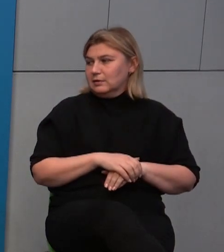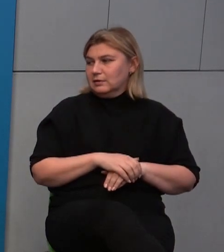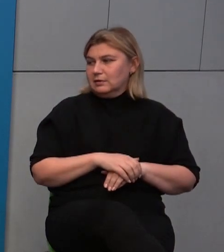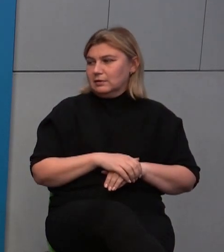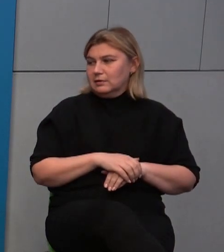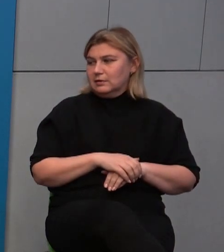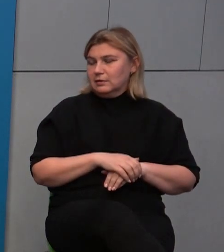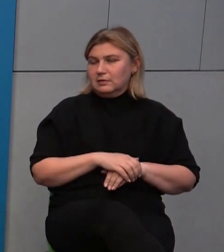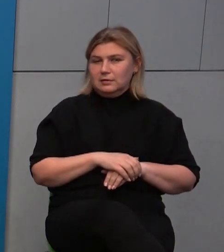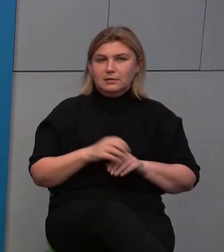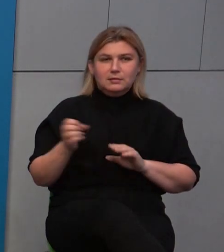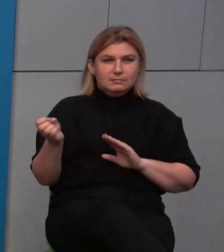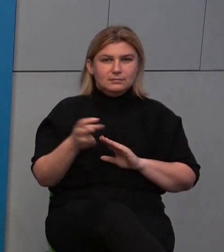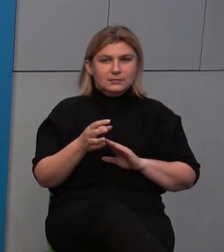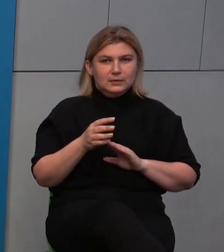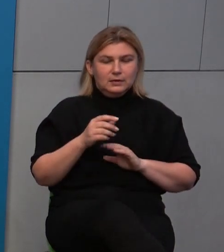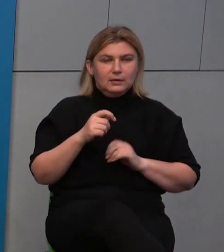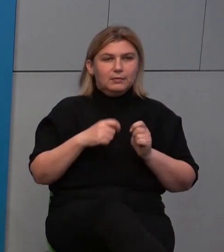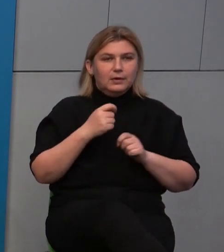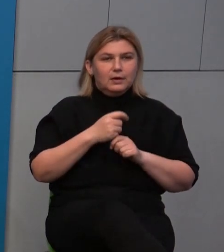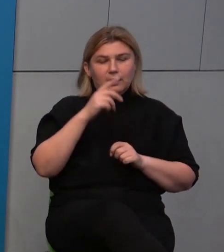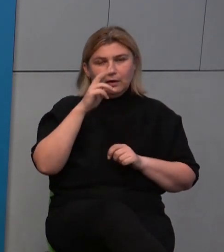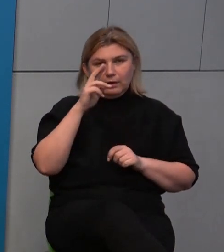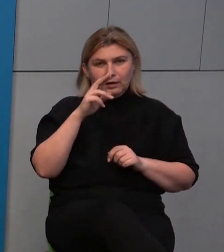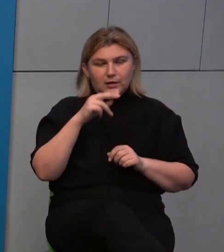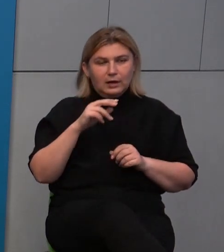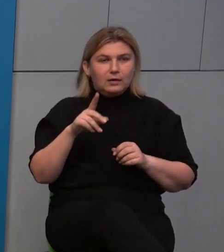pracy ojca jako zaliczenie egzaminu maturalnego.